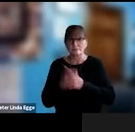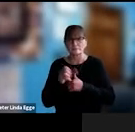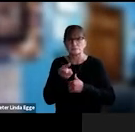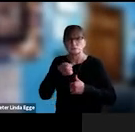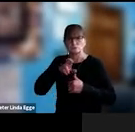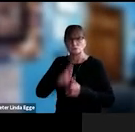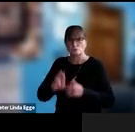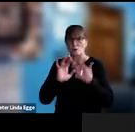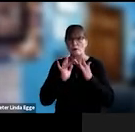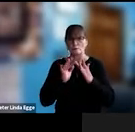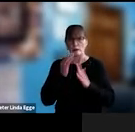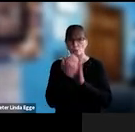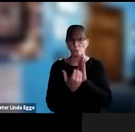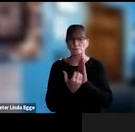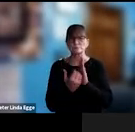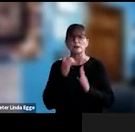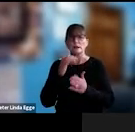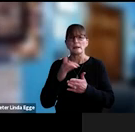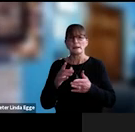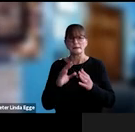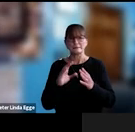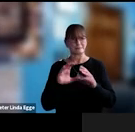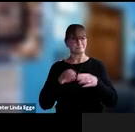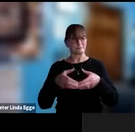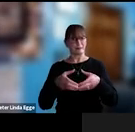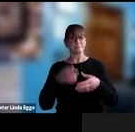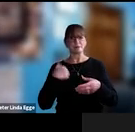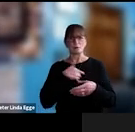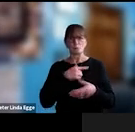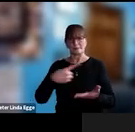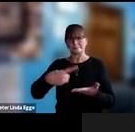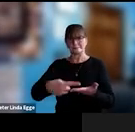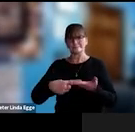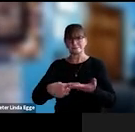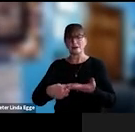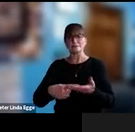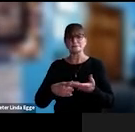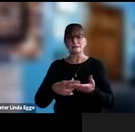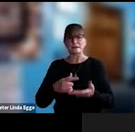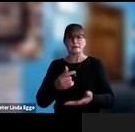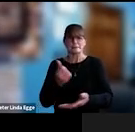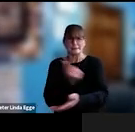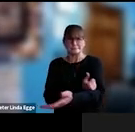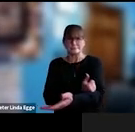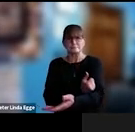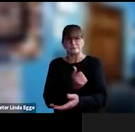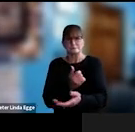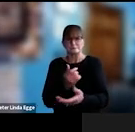en la sección... En la clase donde hablamos sobre los trastornos por consumo de sustancias y cómo documentar el consumo de sustancias.